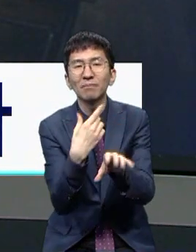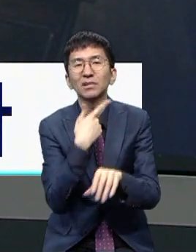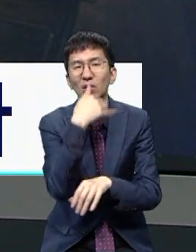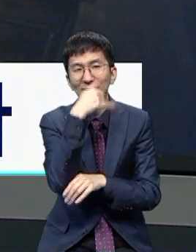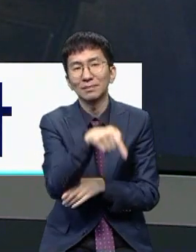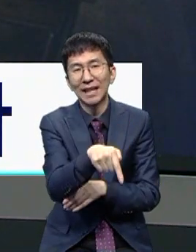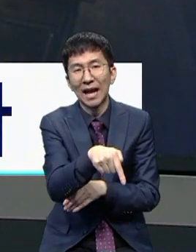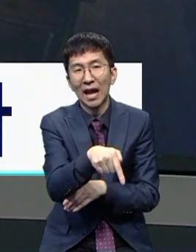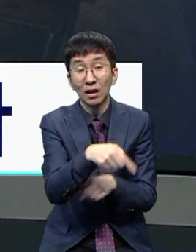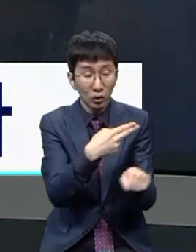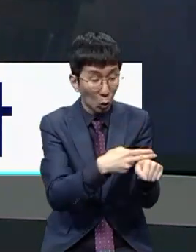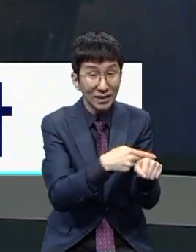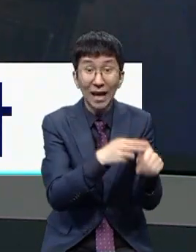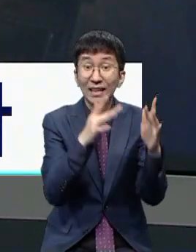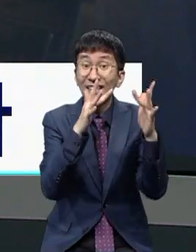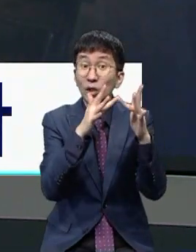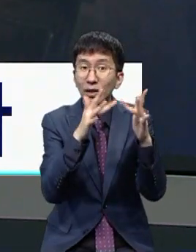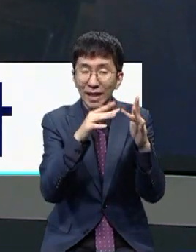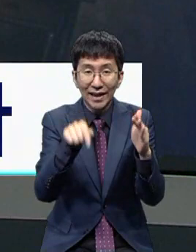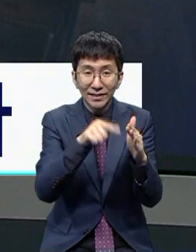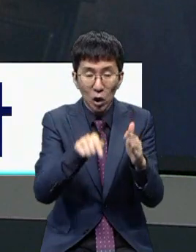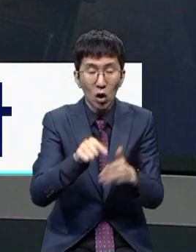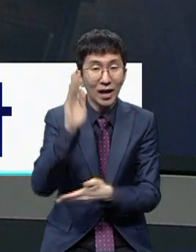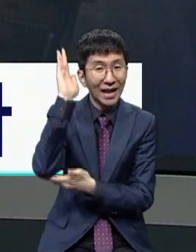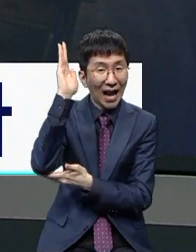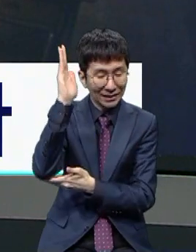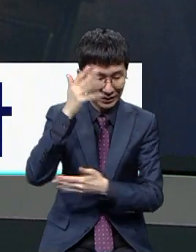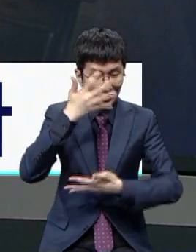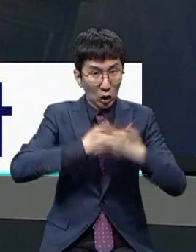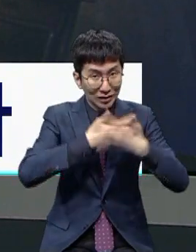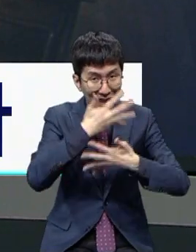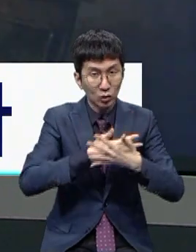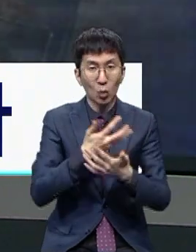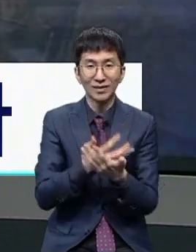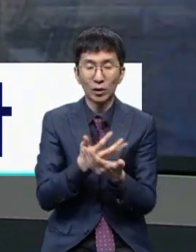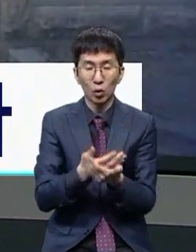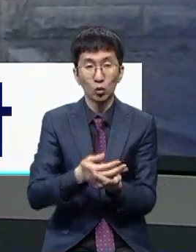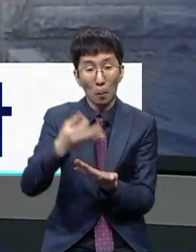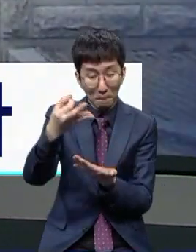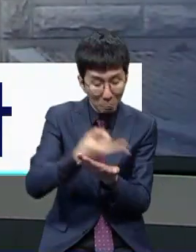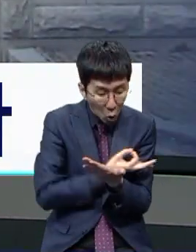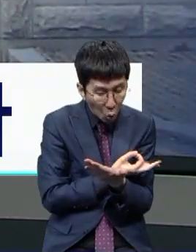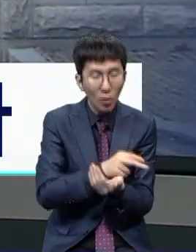해당 교사는 온라인 사이트에서 강의 영상과 자료를 돈을 받고 팔기도 했습니다.